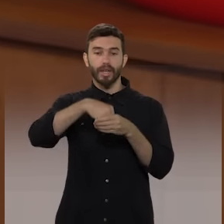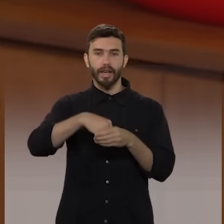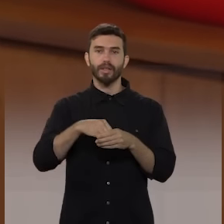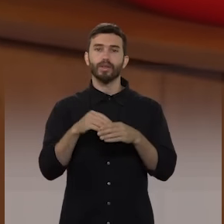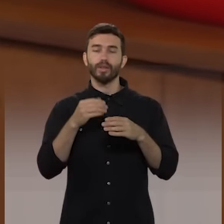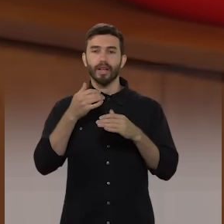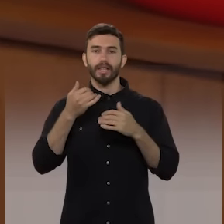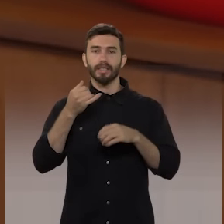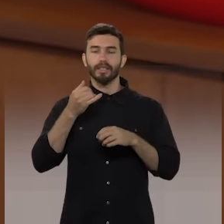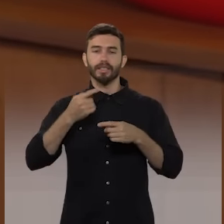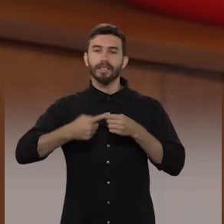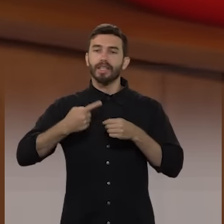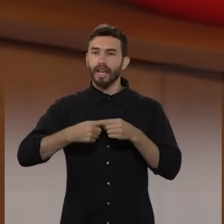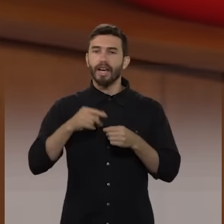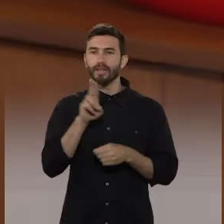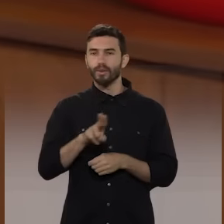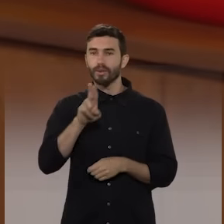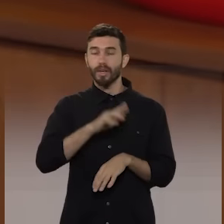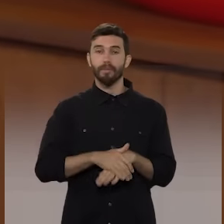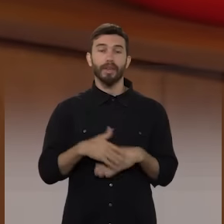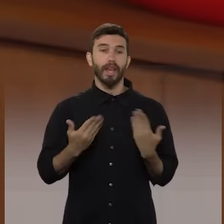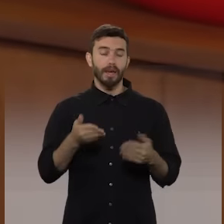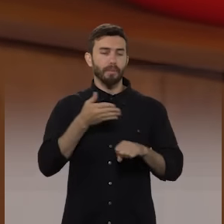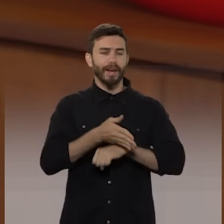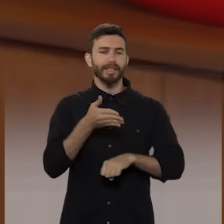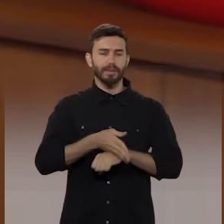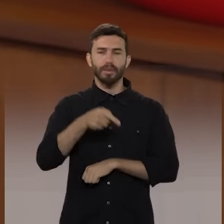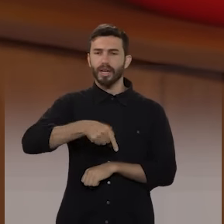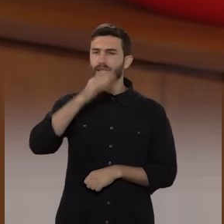E fomos aumentando a nossa participação no mercado brasileiro, crescendo ao longo dos anos,